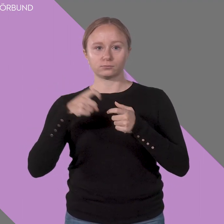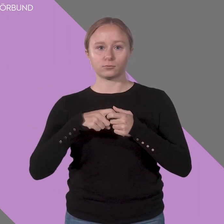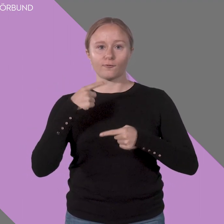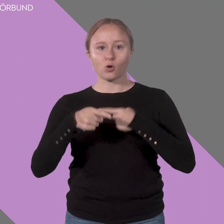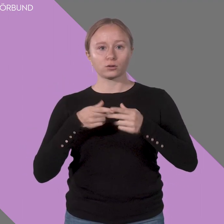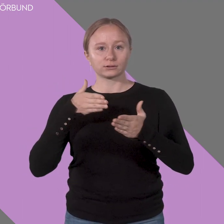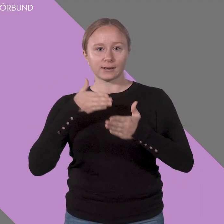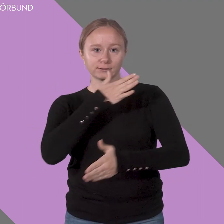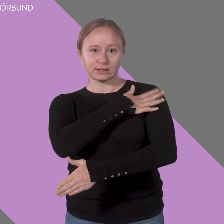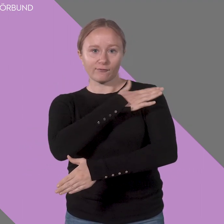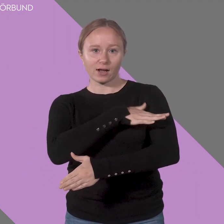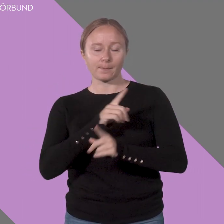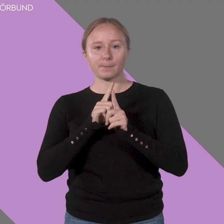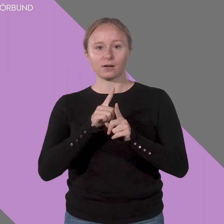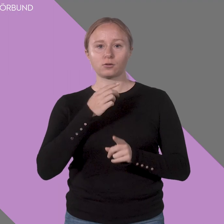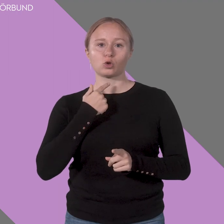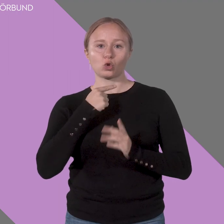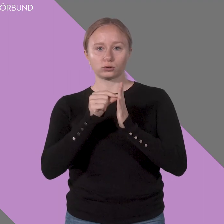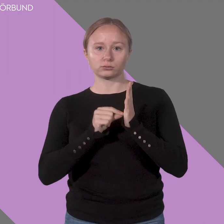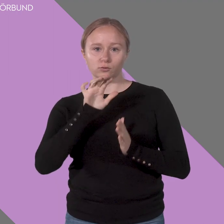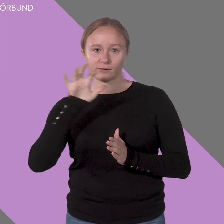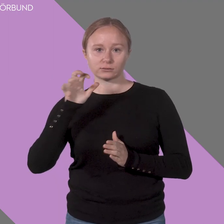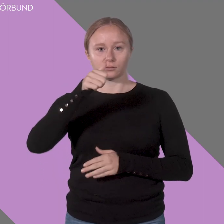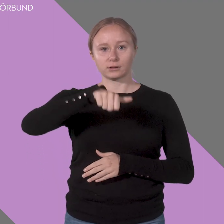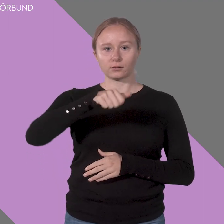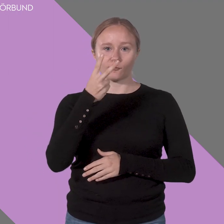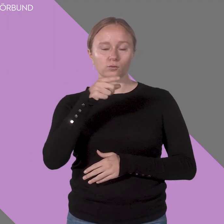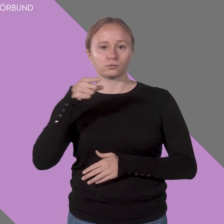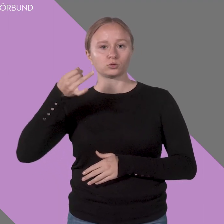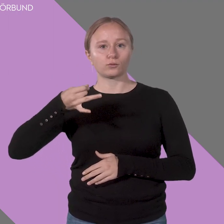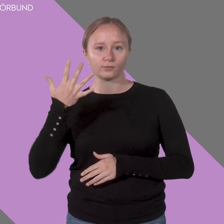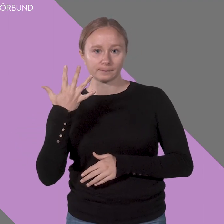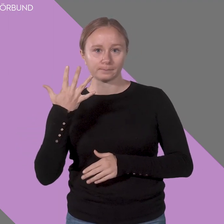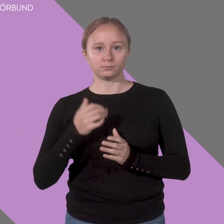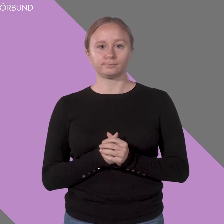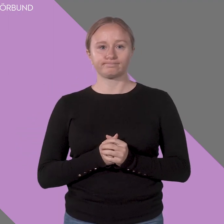om funktionshinderservice med röstsiffrorna 92–75.